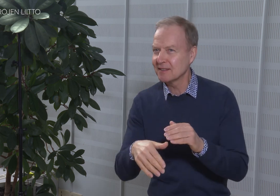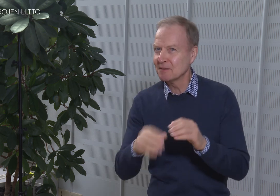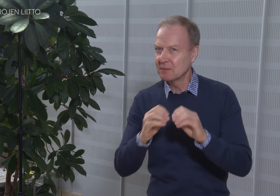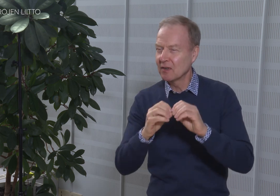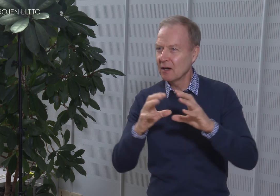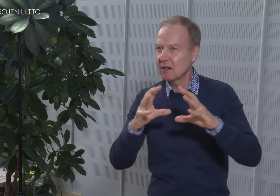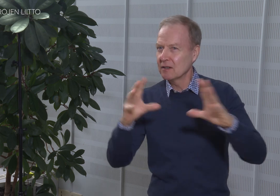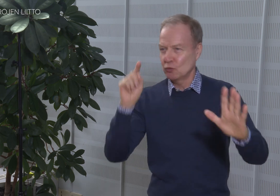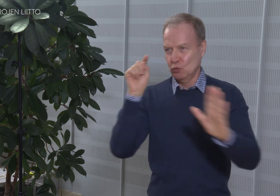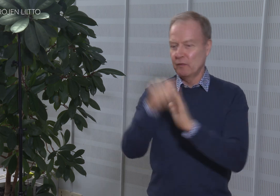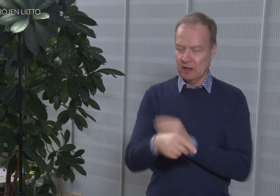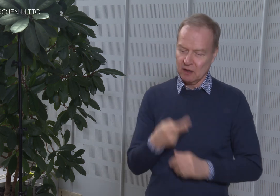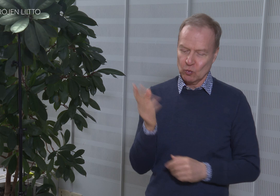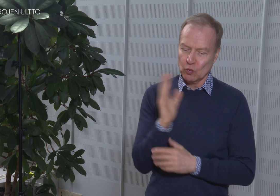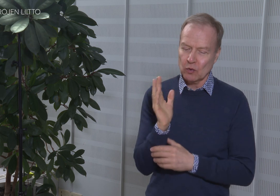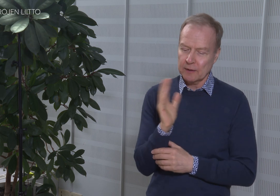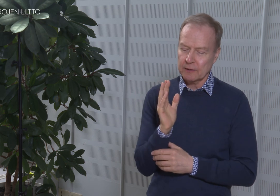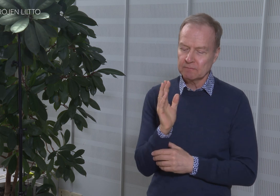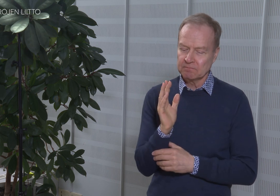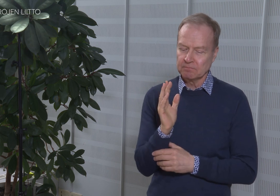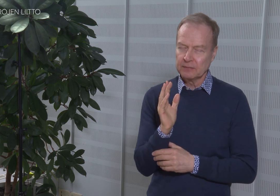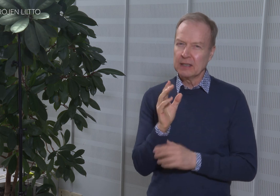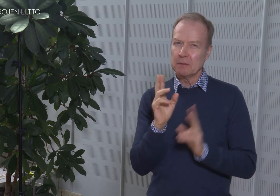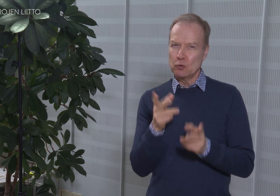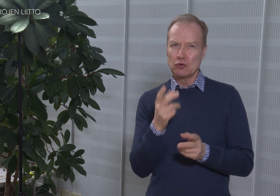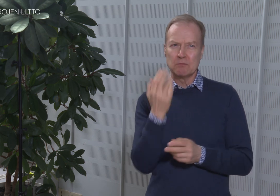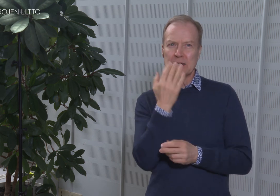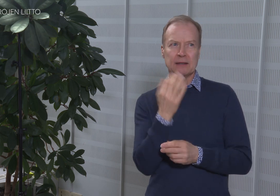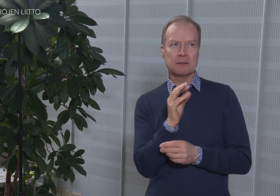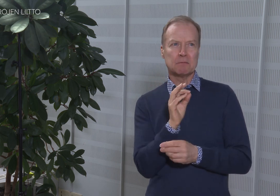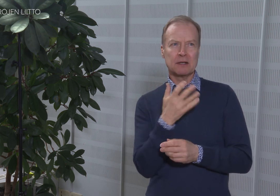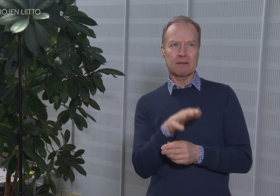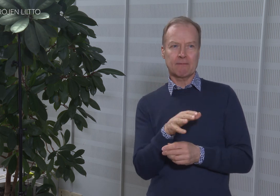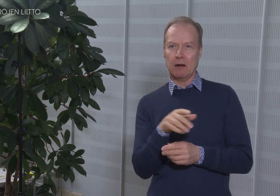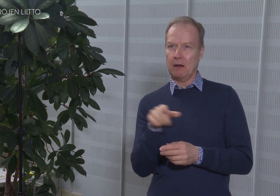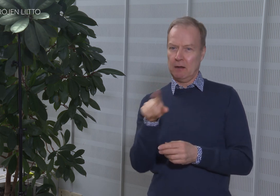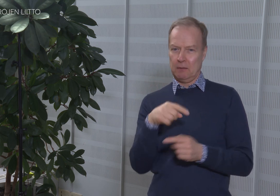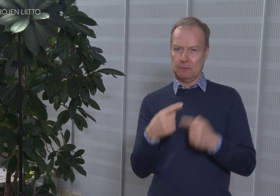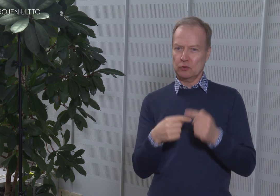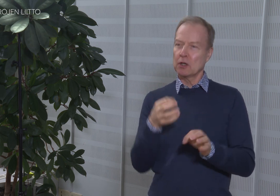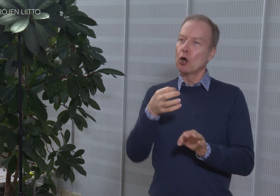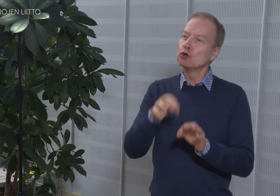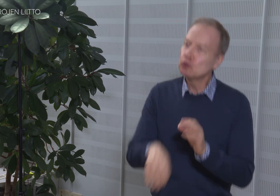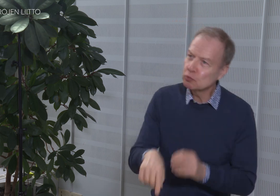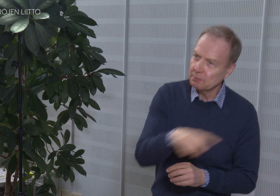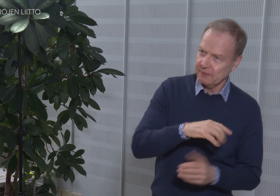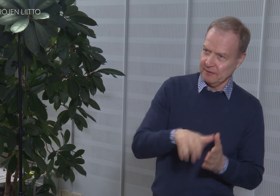vaan meidän täytyy pureutua aiheeseen syvällisemmin. Meidän on mietittävä myös sitä, minkälainen prosessi olisi sopiva -